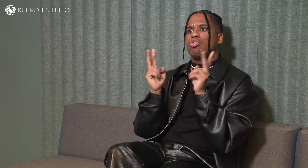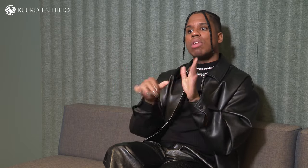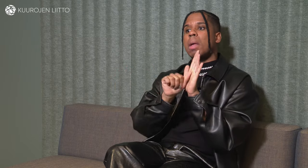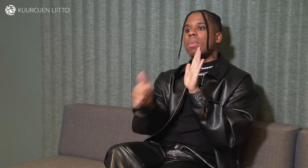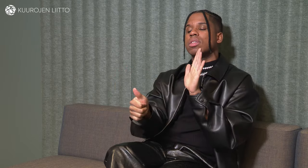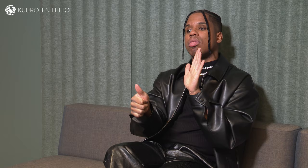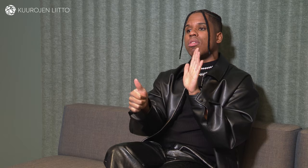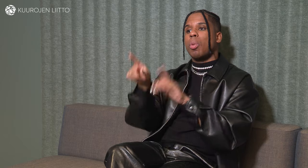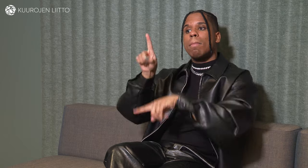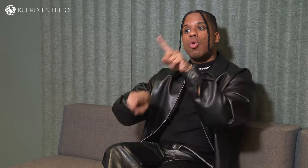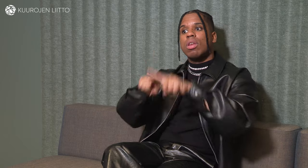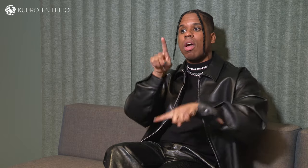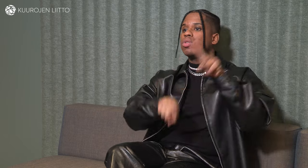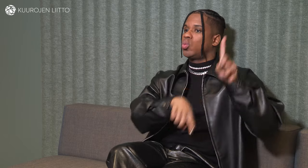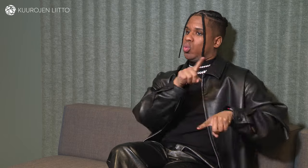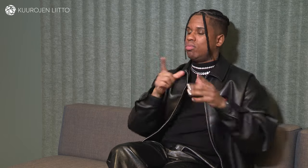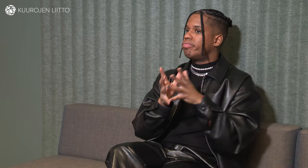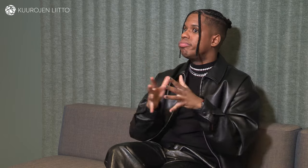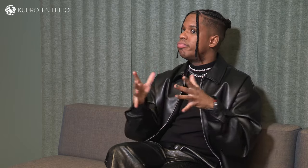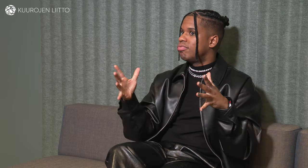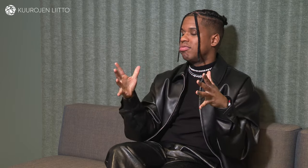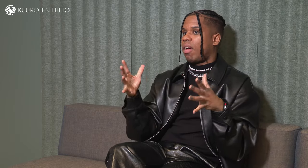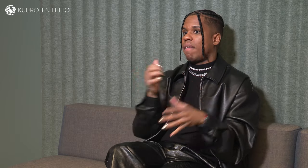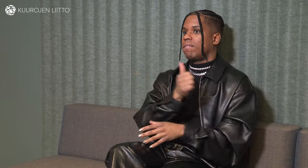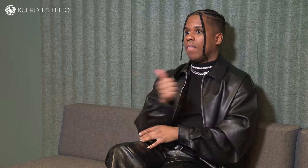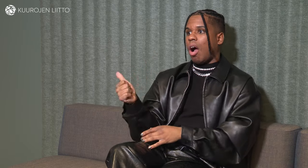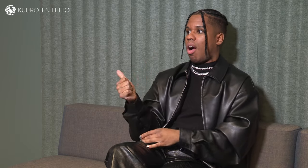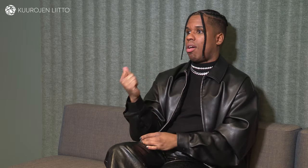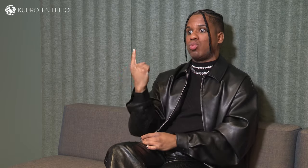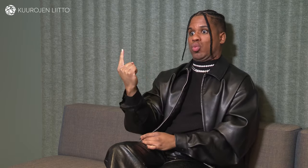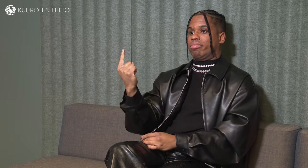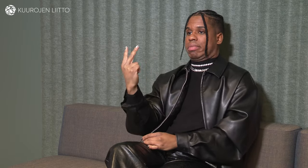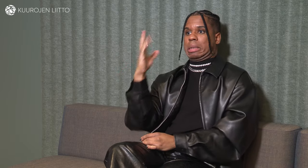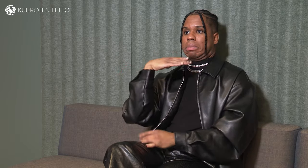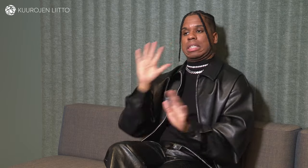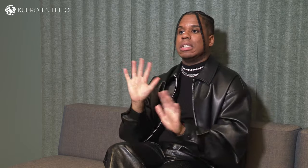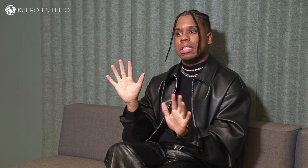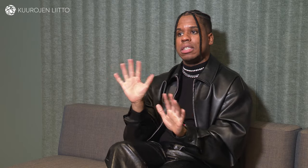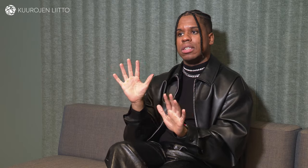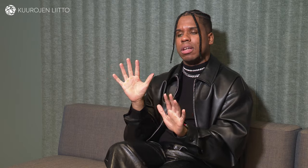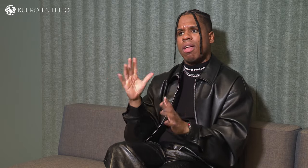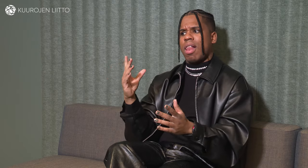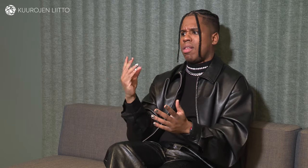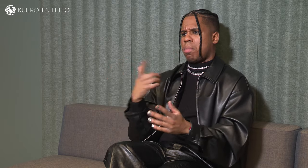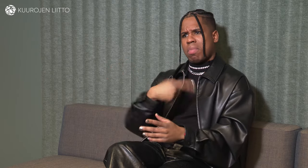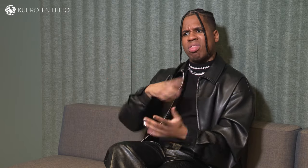Tarvitsemme myös moninaisempaa edustusta. Koko homma ei voi levätä yhden tai kahden ihmisen harteilla, -